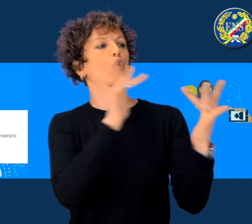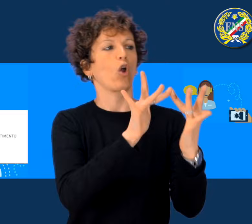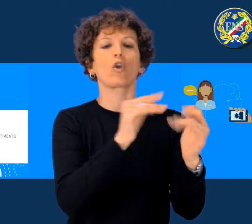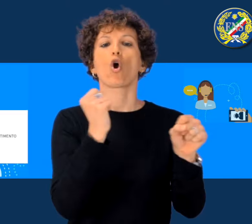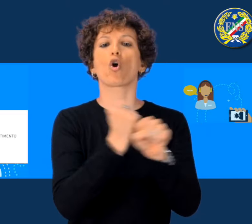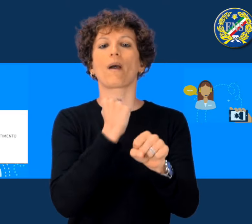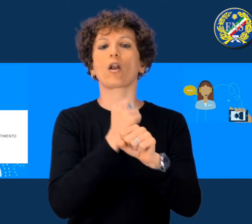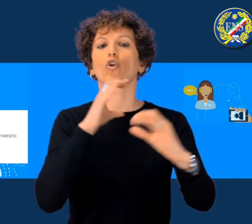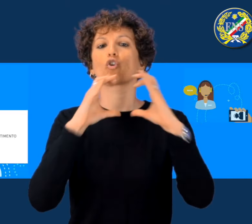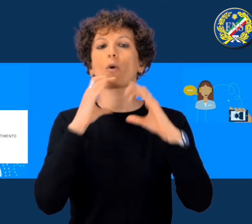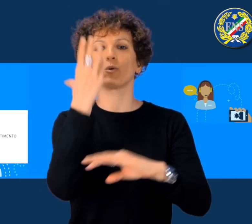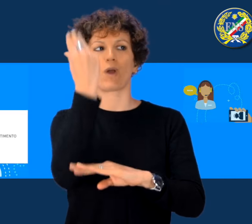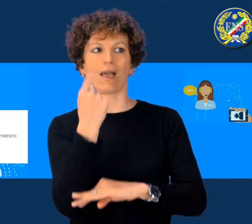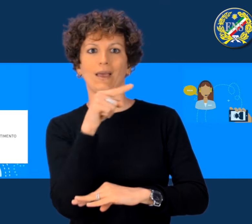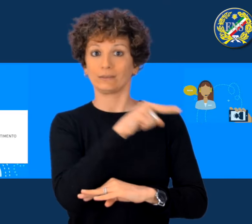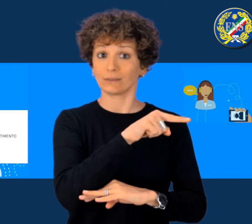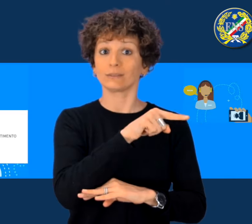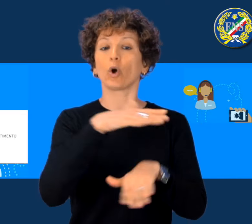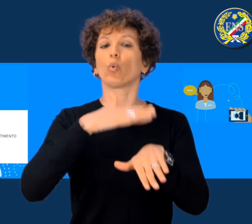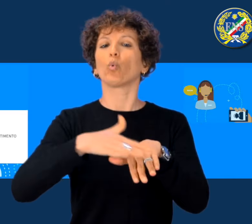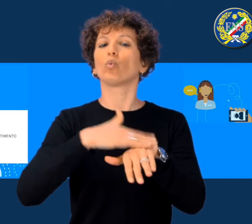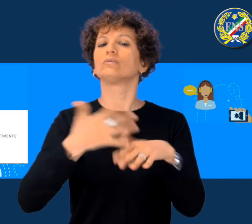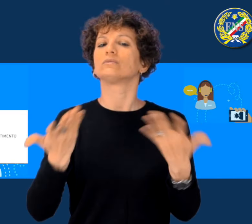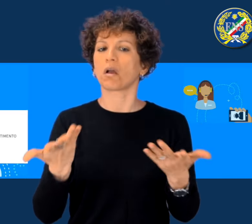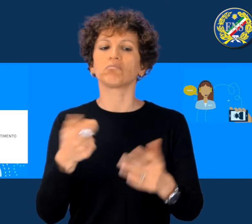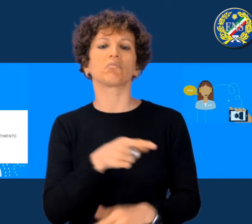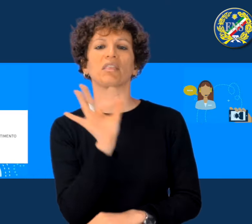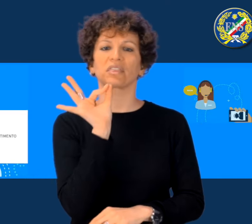poteva inviare una richiesta testuale attraverso vari canali